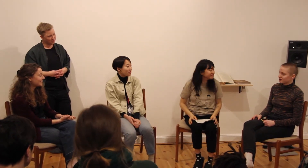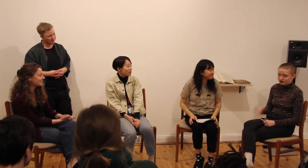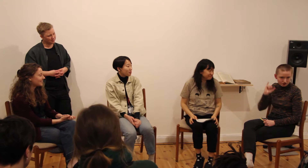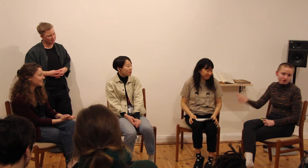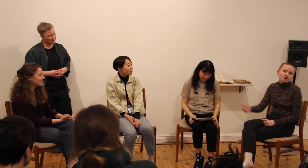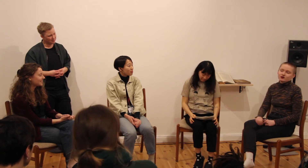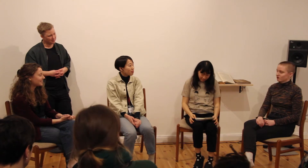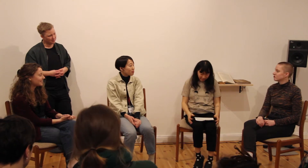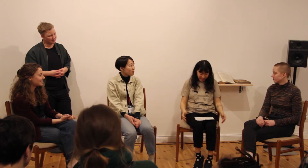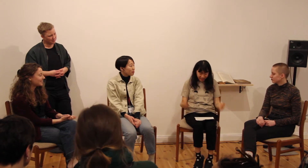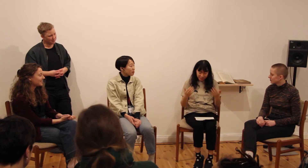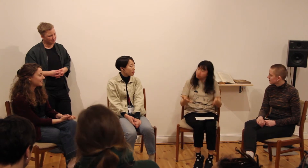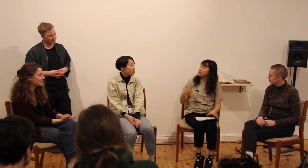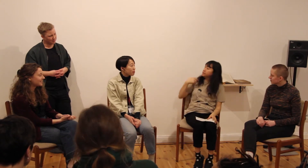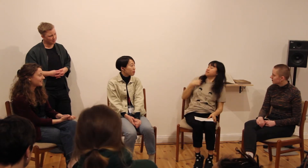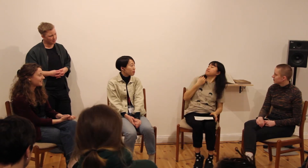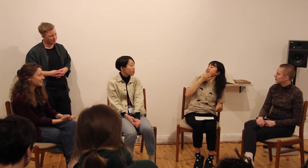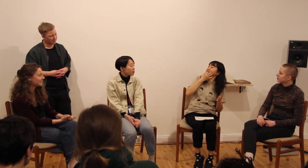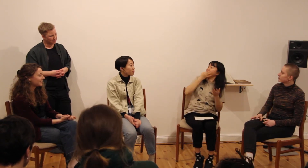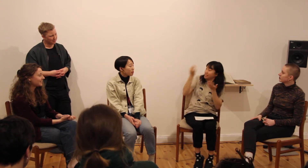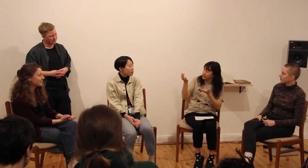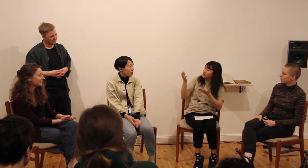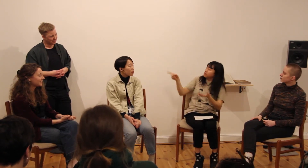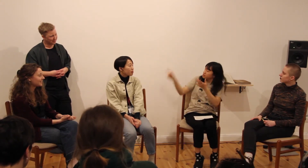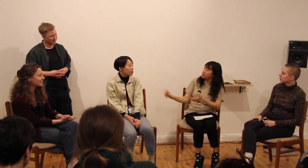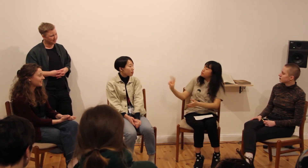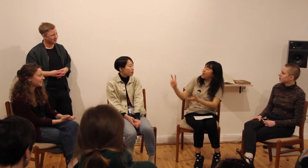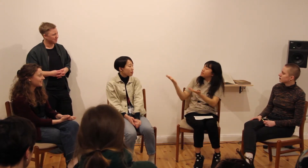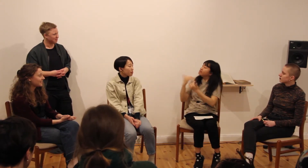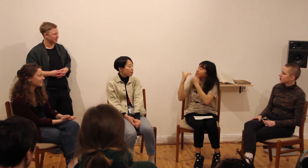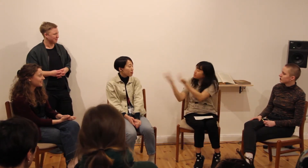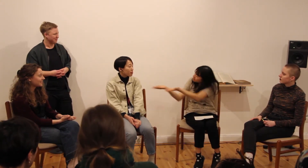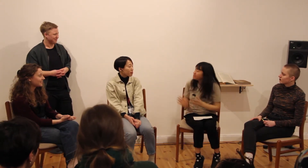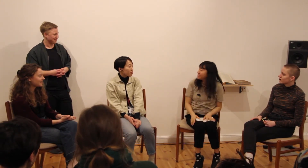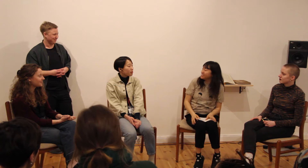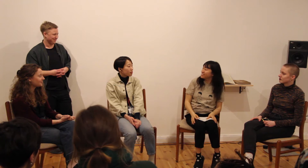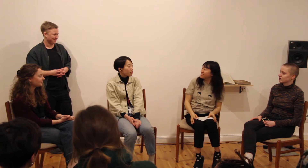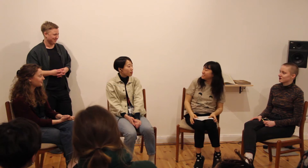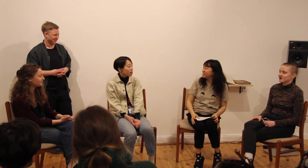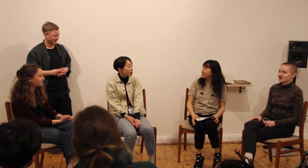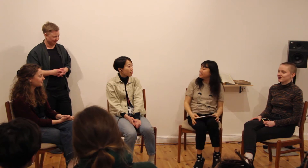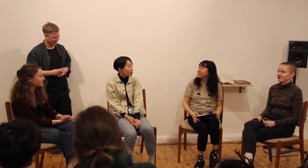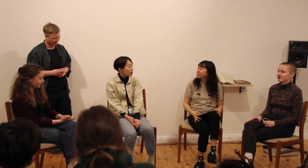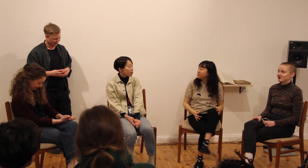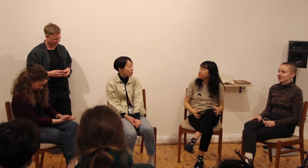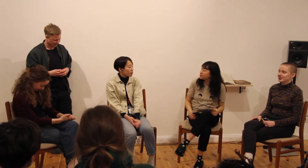Und durch den Film sind jetzt auch ganz neue Impulse aufgekommen. Vielleicht möchtest du dich erstmal vorstellen, Bora?